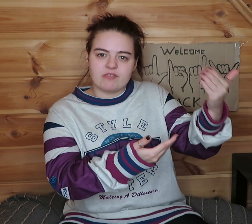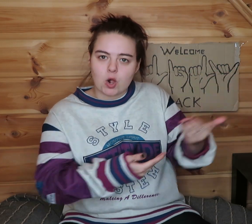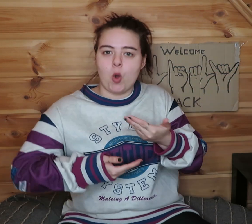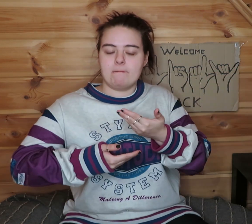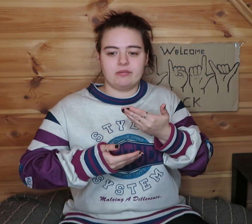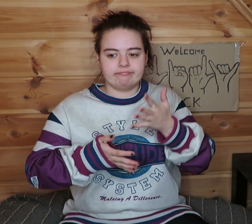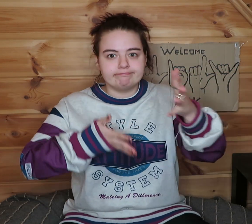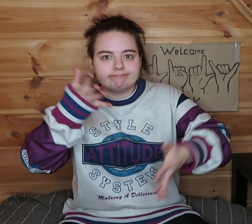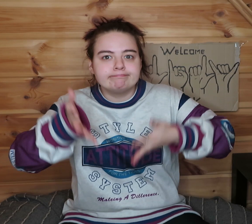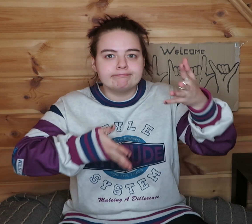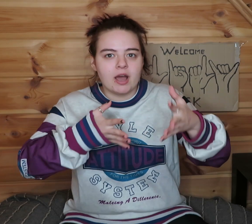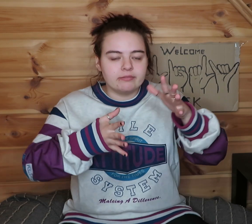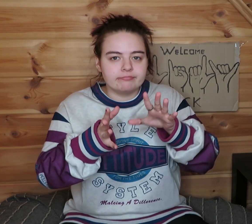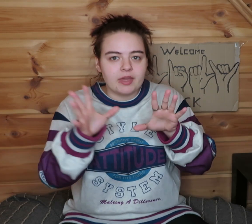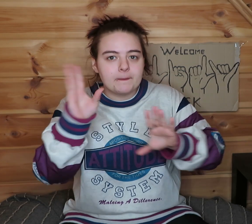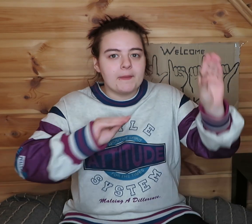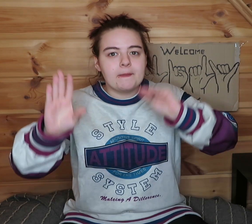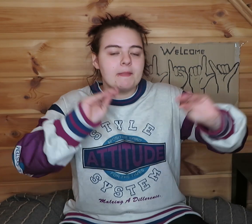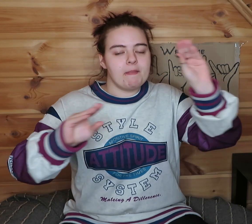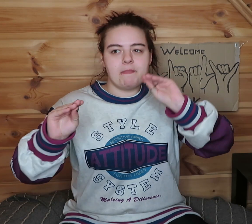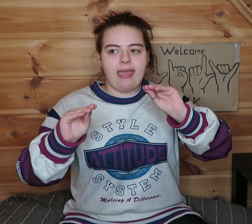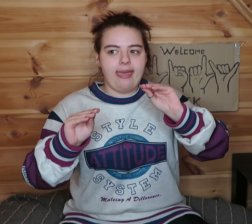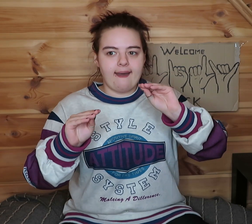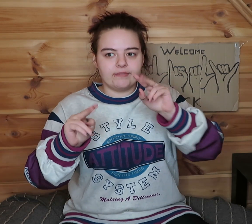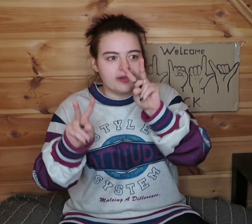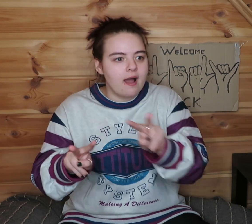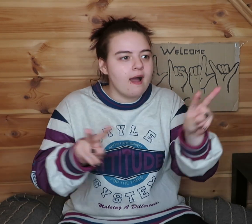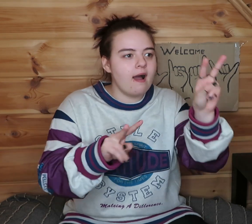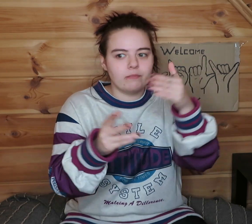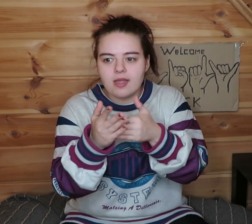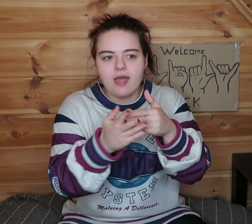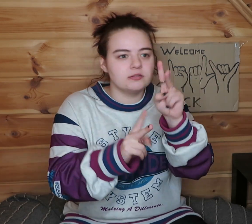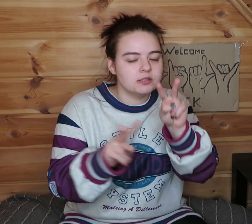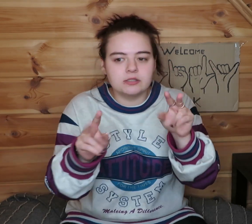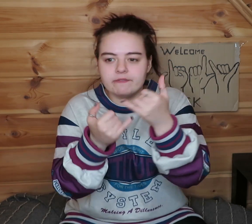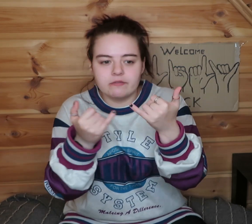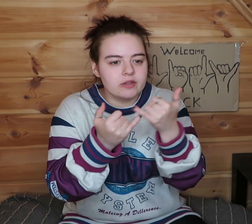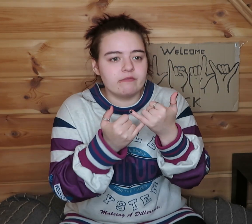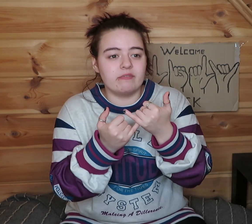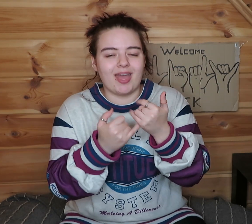Dieser lernt weiter gebärden und lernt alles kennen